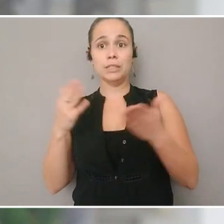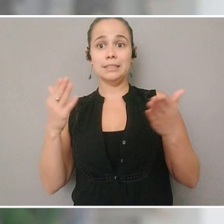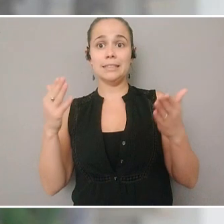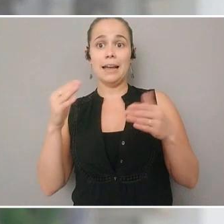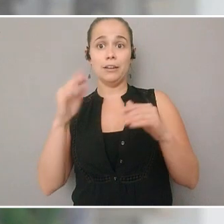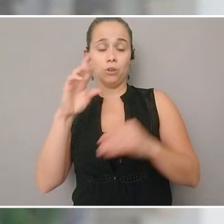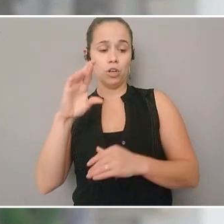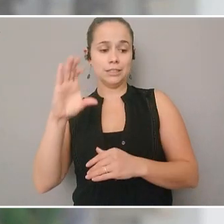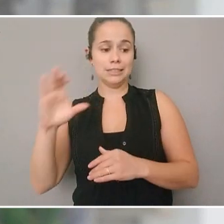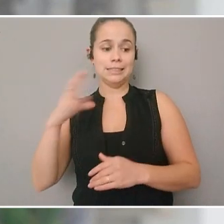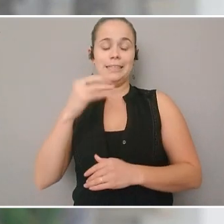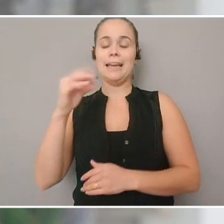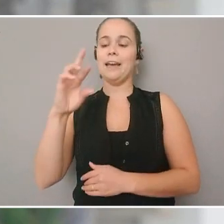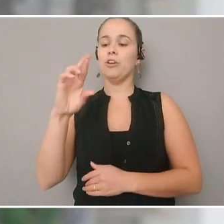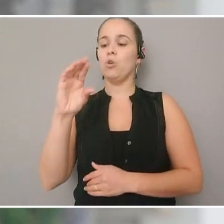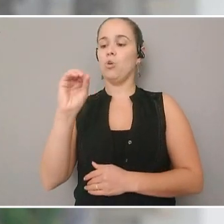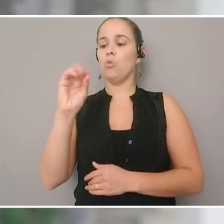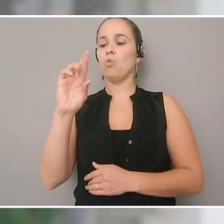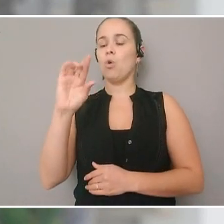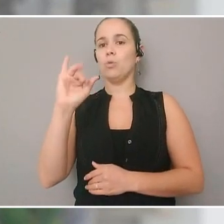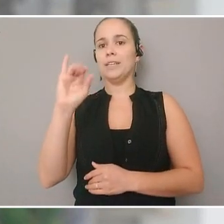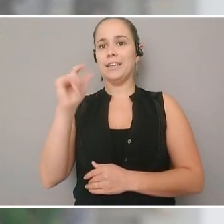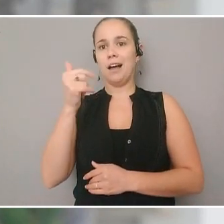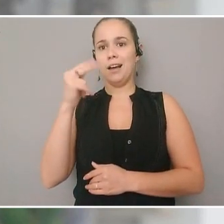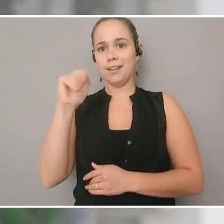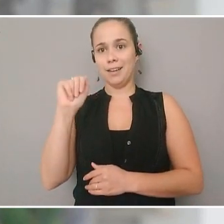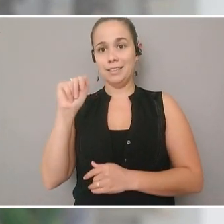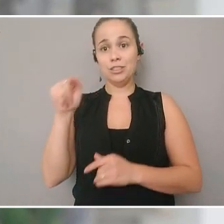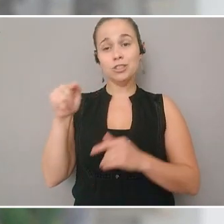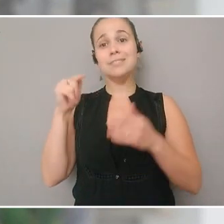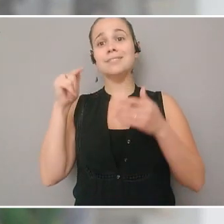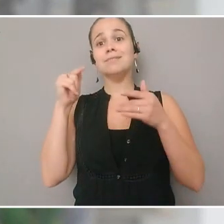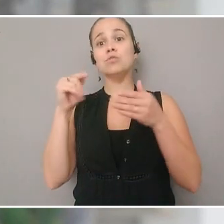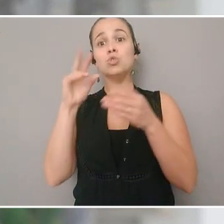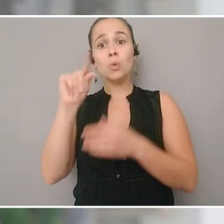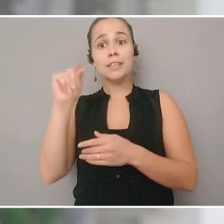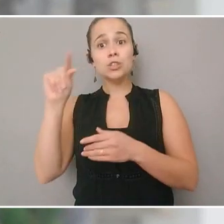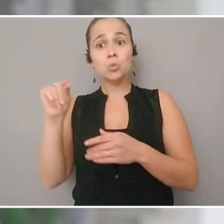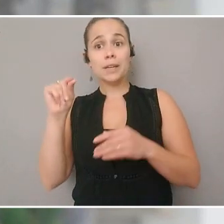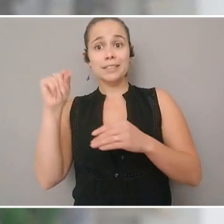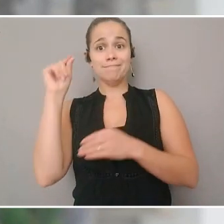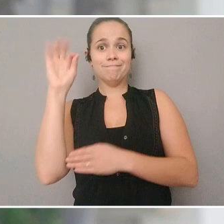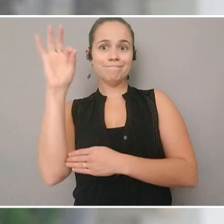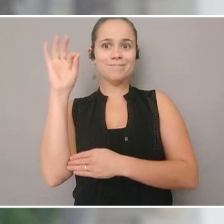Roryana Bowman, nuestra estudiante orador